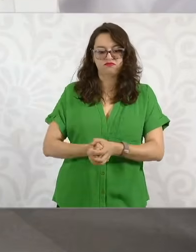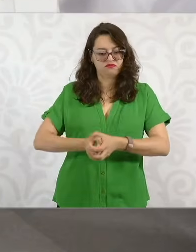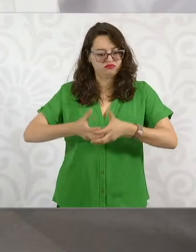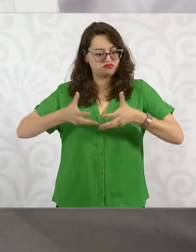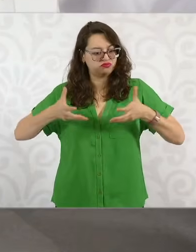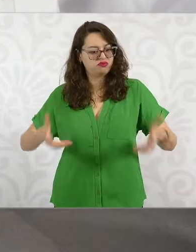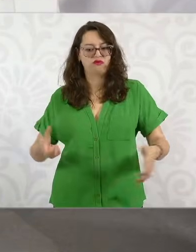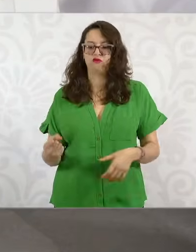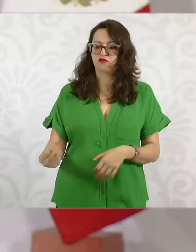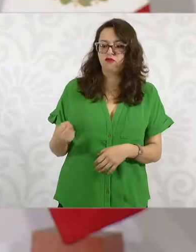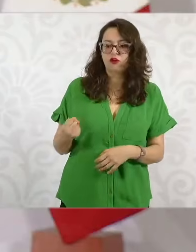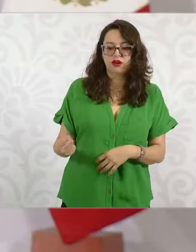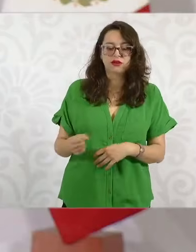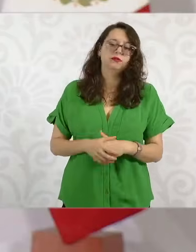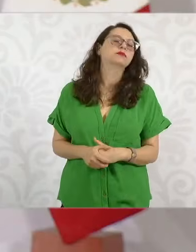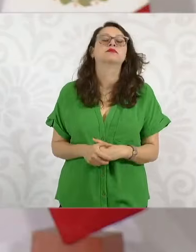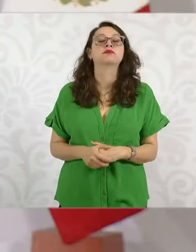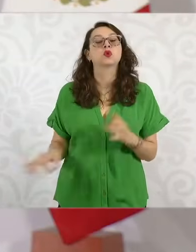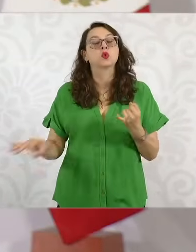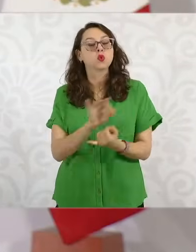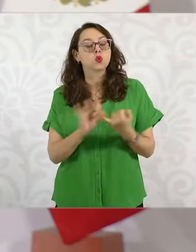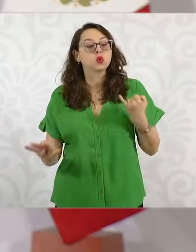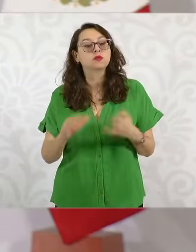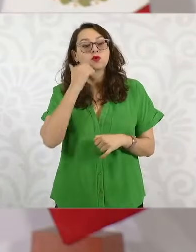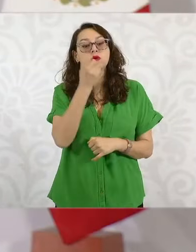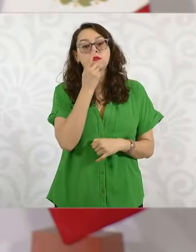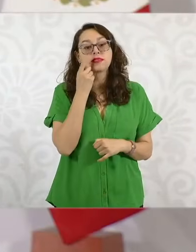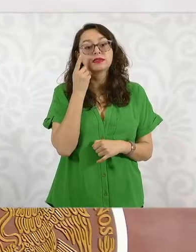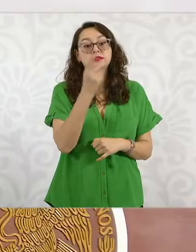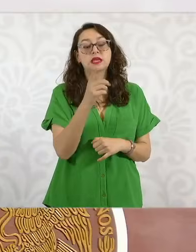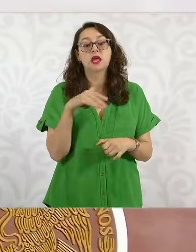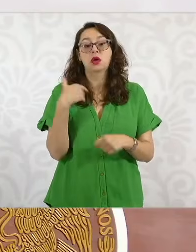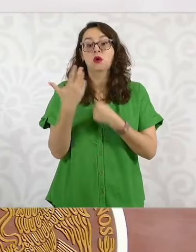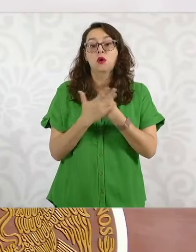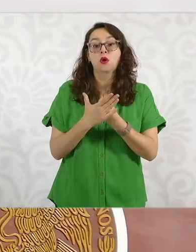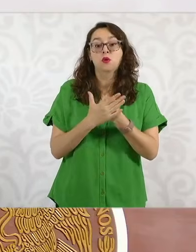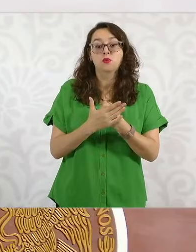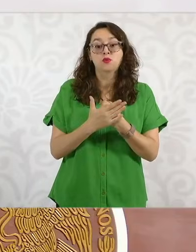Finalmente, presidenta, será un honor contar con su presencia en las puestas en operación de